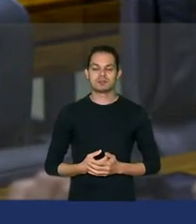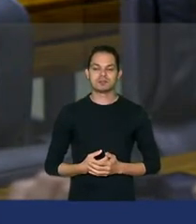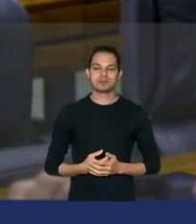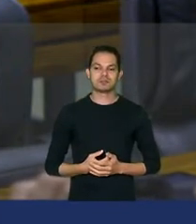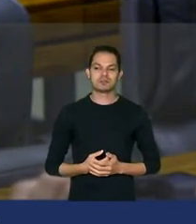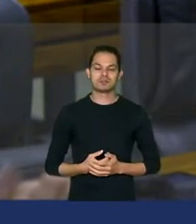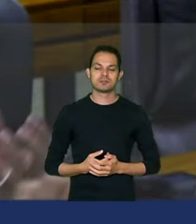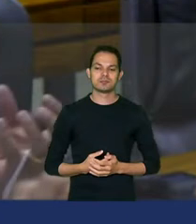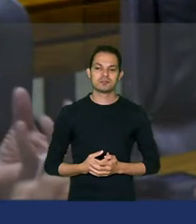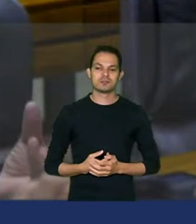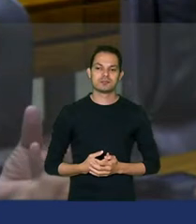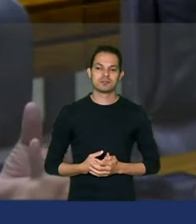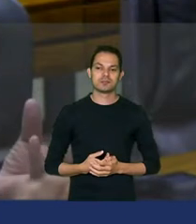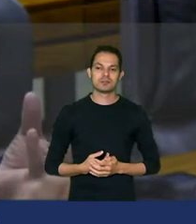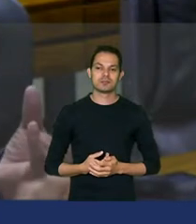QUE A CASA CIVIL QUANDO DA REGULAMENTAÇÃO POSSA TER